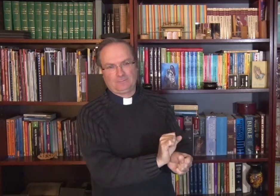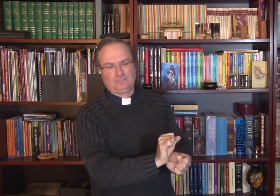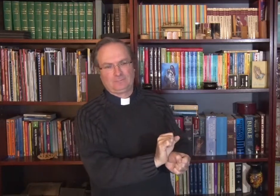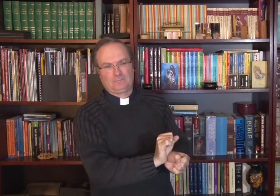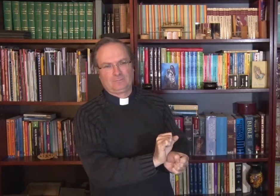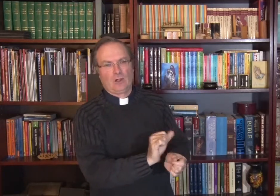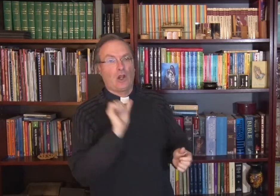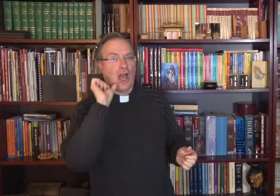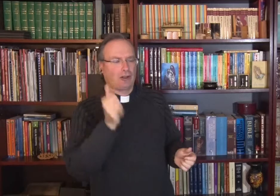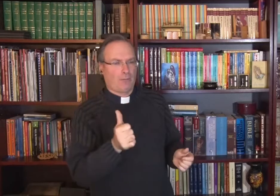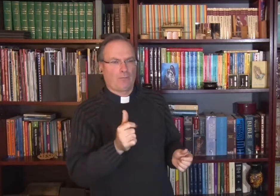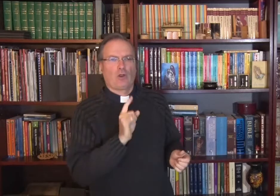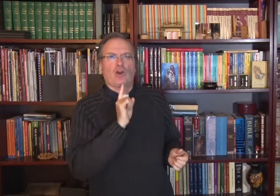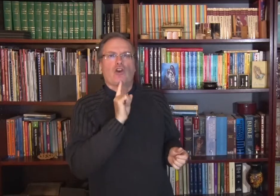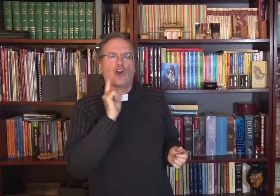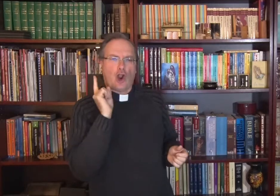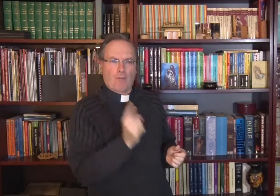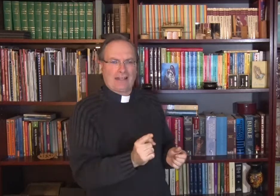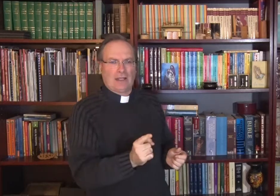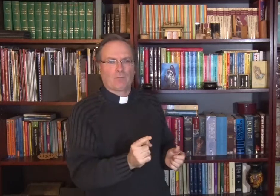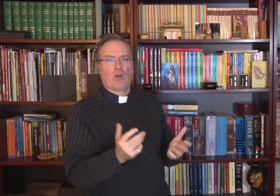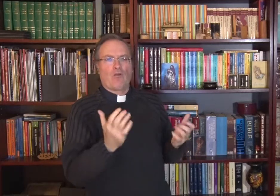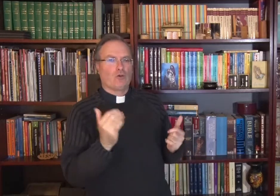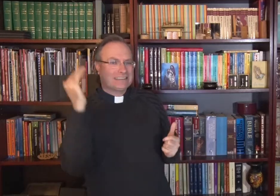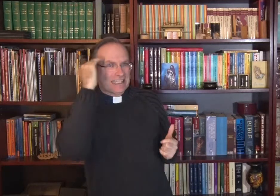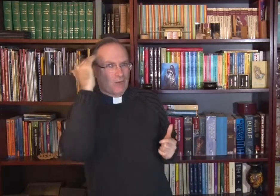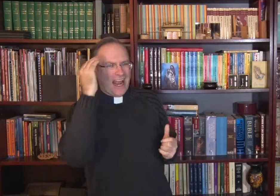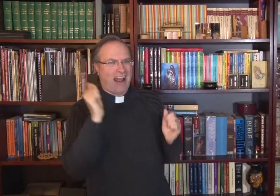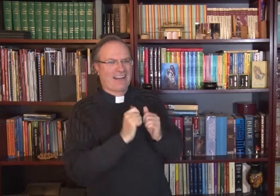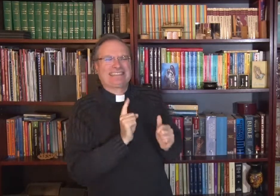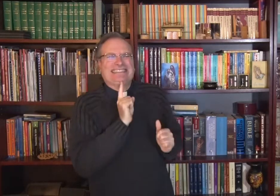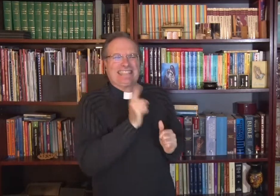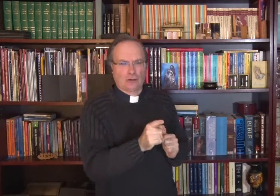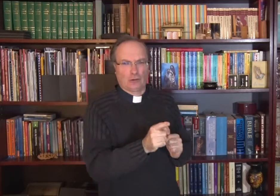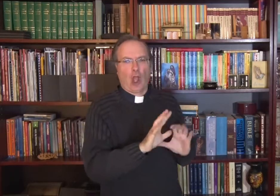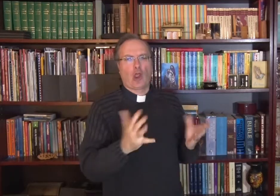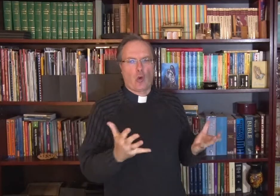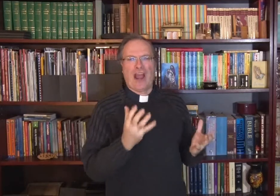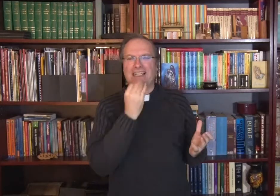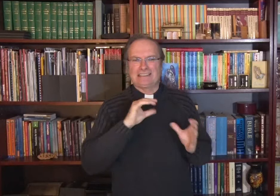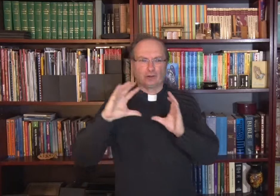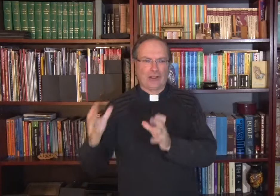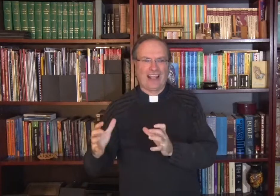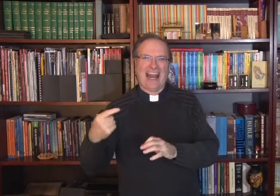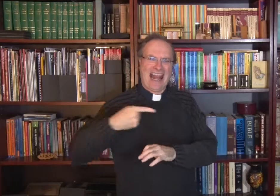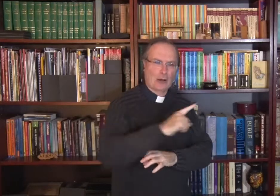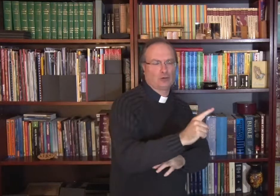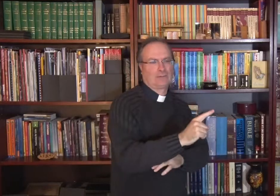Le lendemain, le commandant voulut savoir avec certitude de quoi les Juifs l’accusaient.